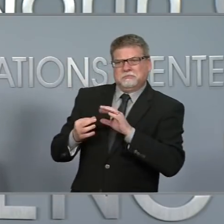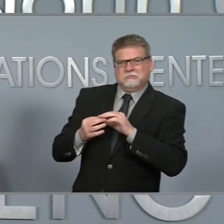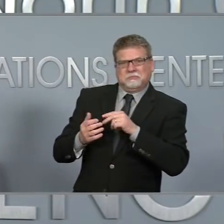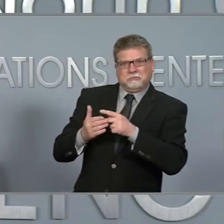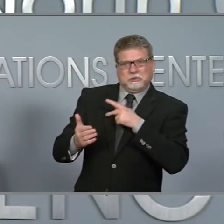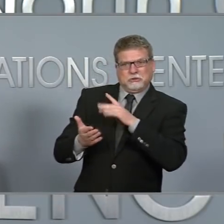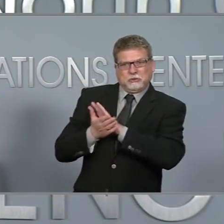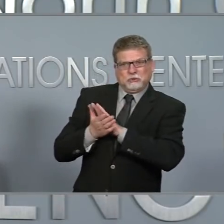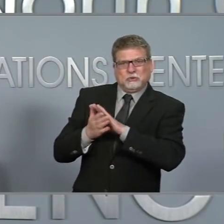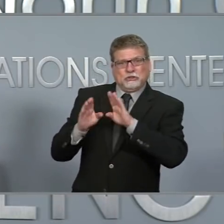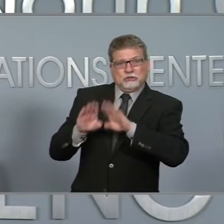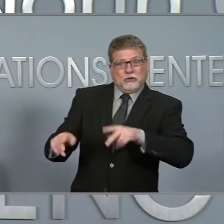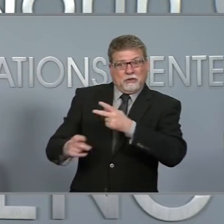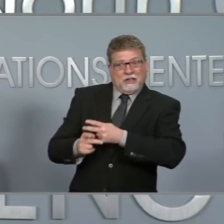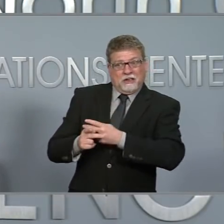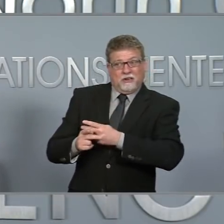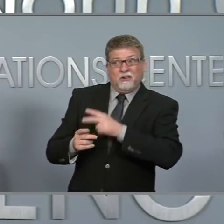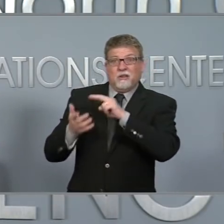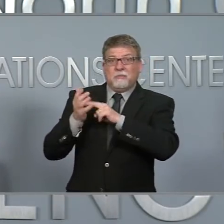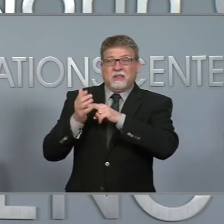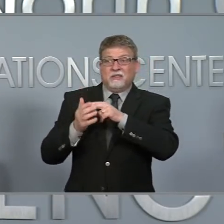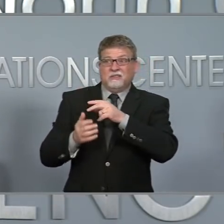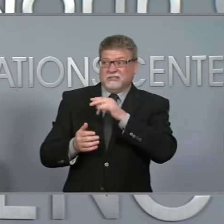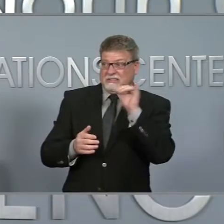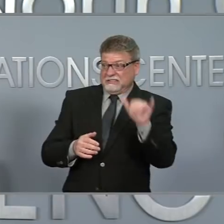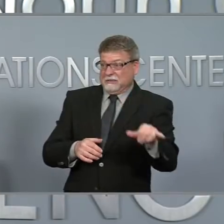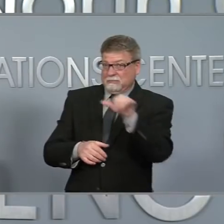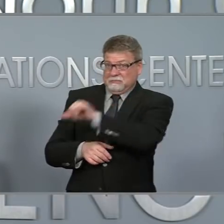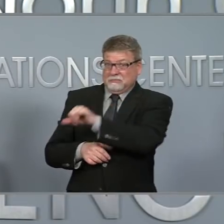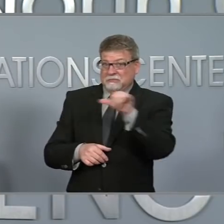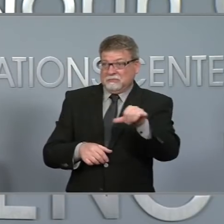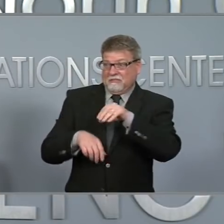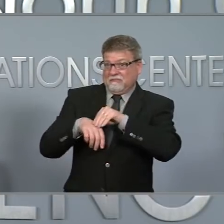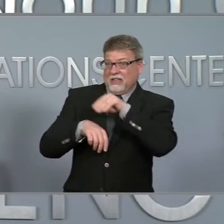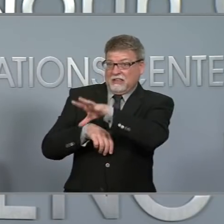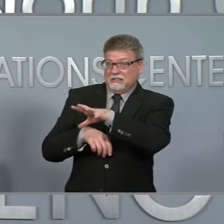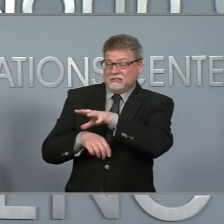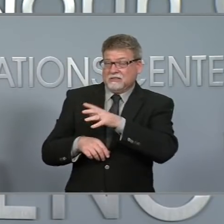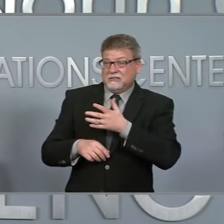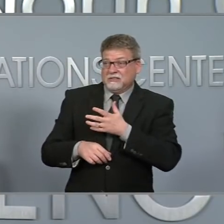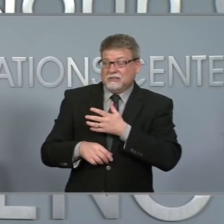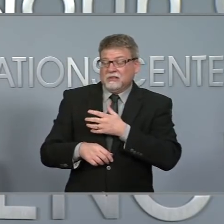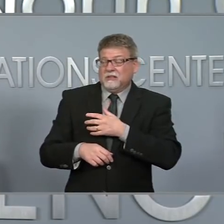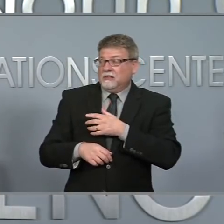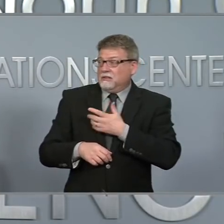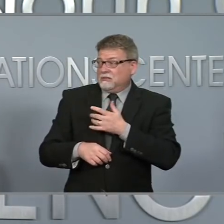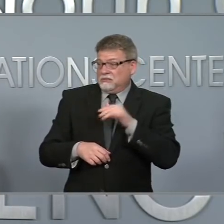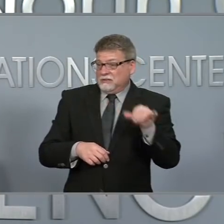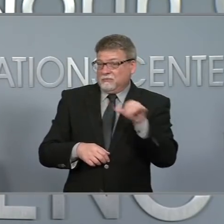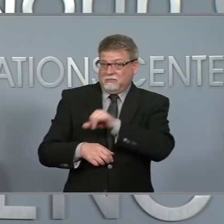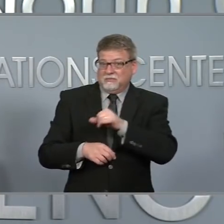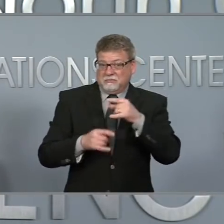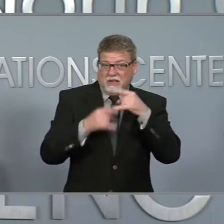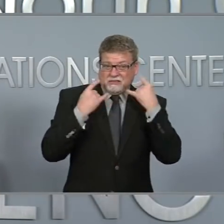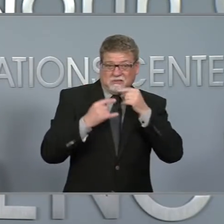Y que ellos decidan qué hacer localmente.